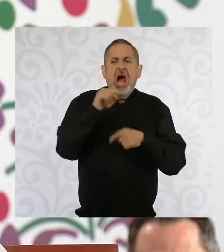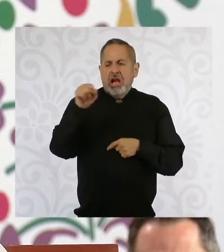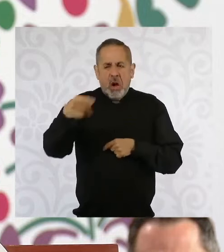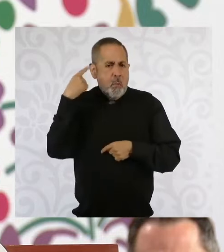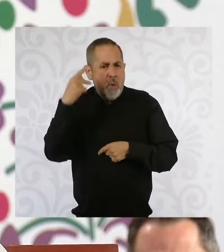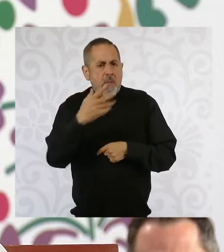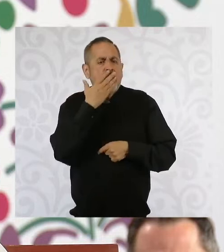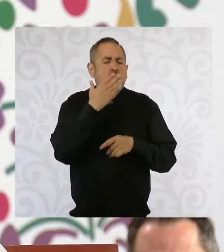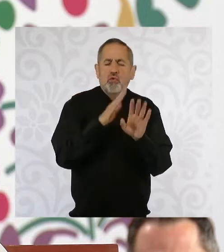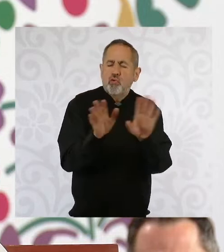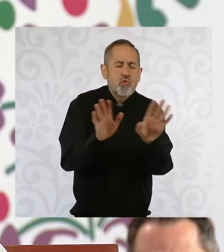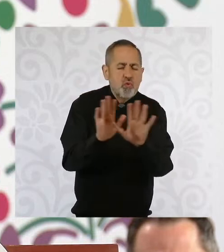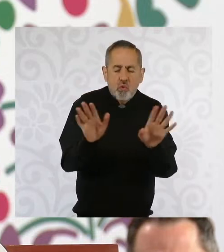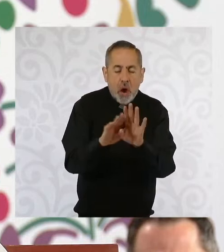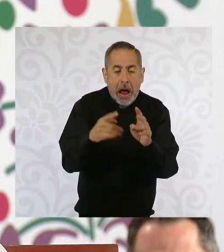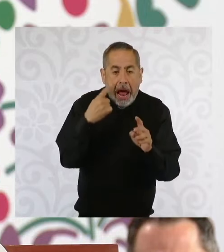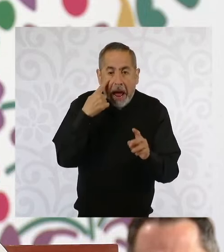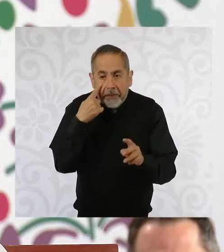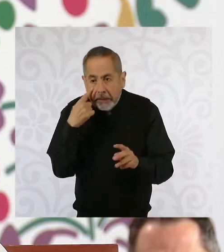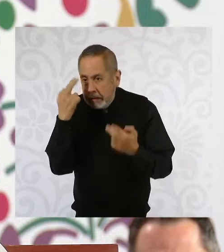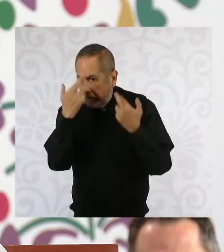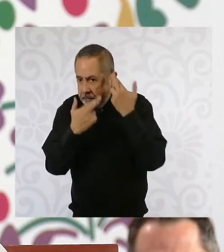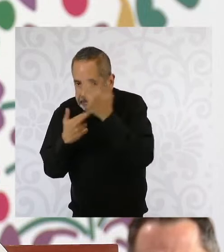estamos revisando todo lo que tenemos que revisar antes de que se tome esa